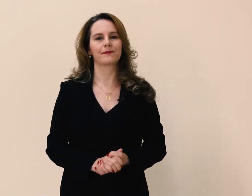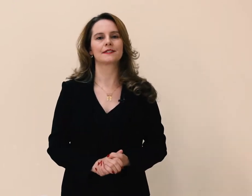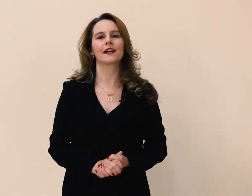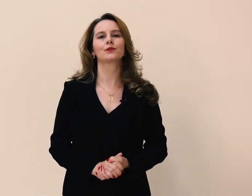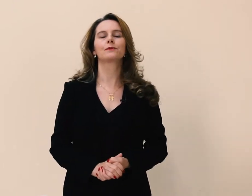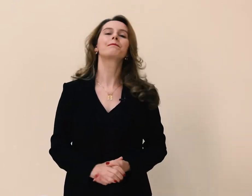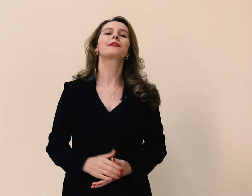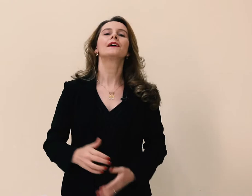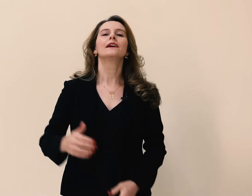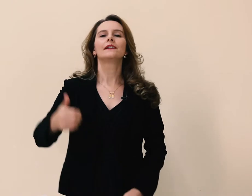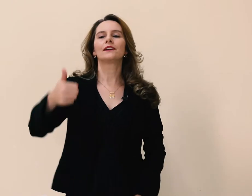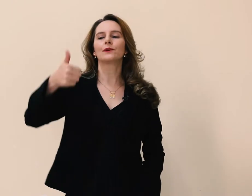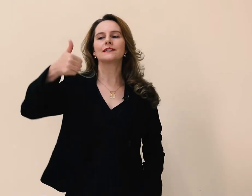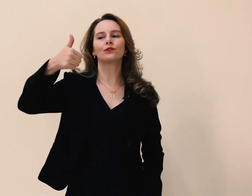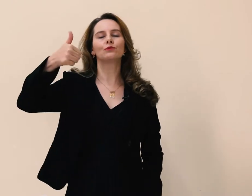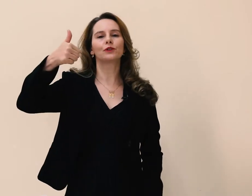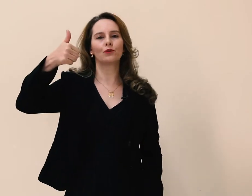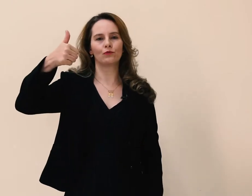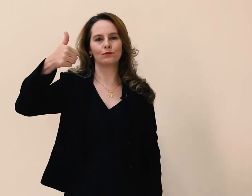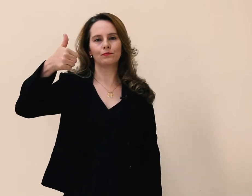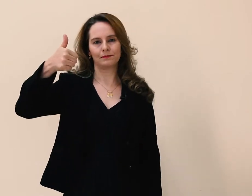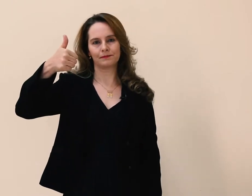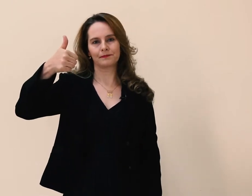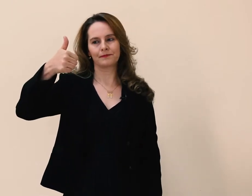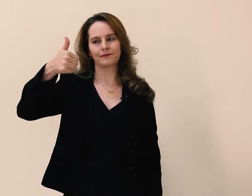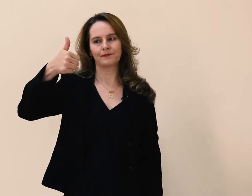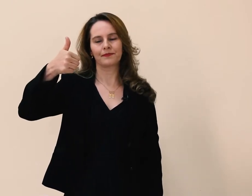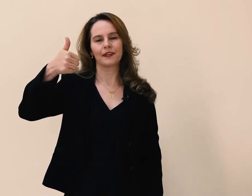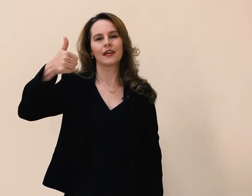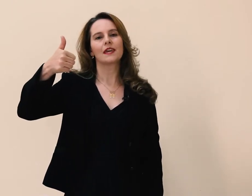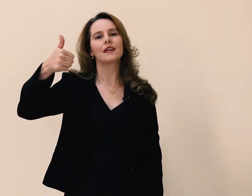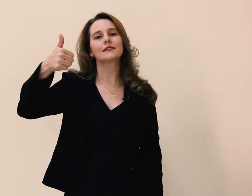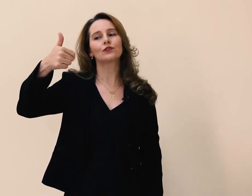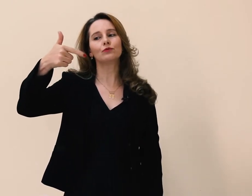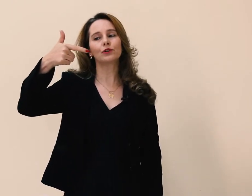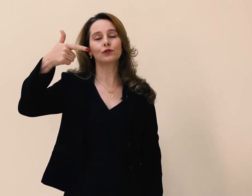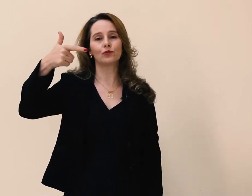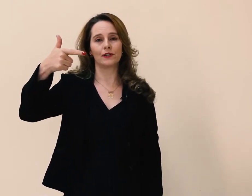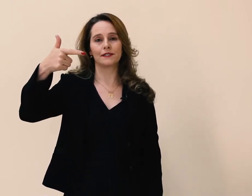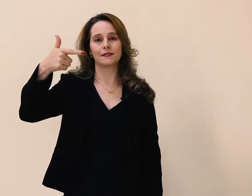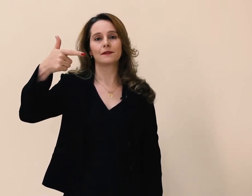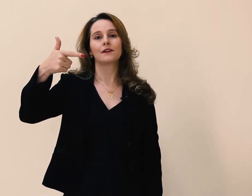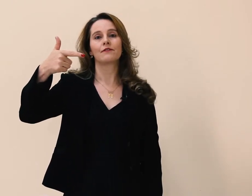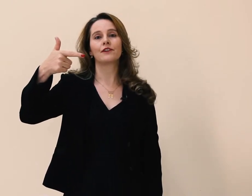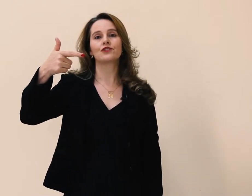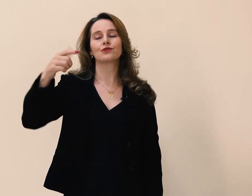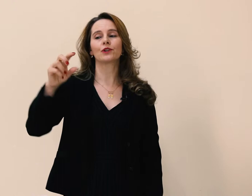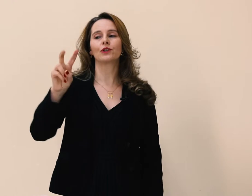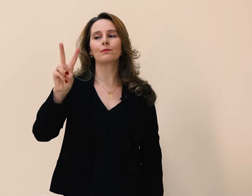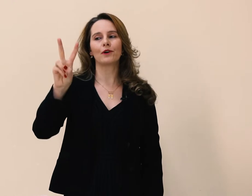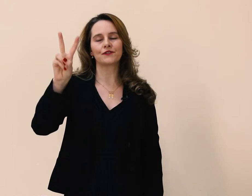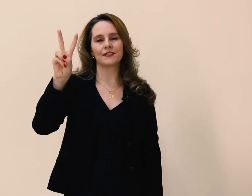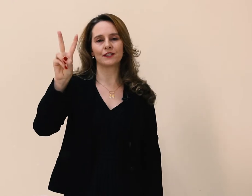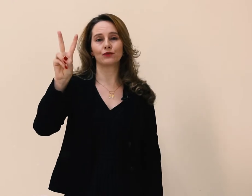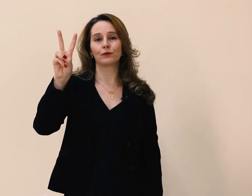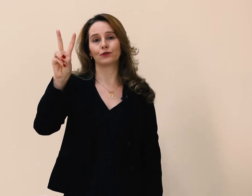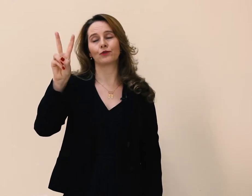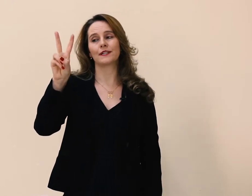Então esse é o número 1, esse é o número 2. Vejam que eu não posso fazer número 2